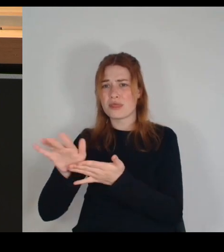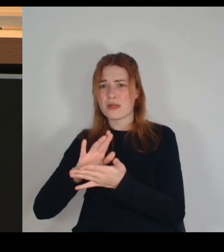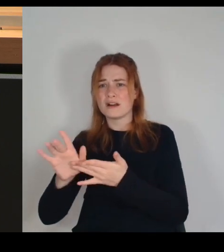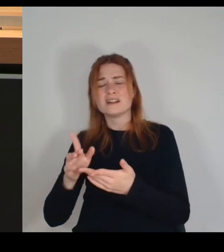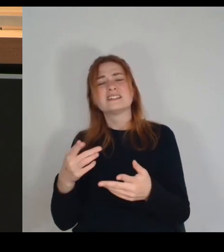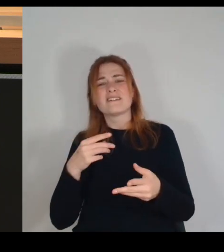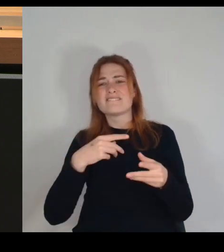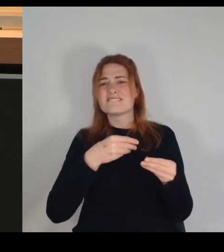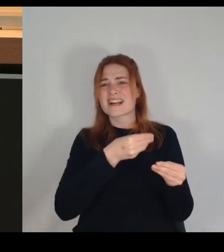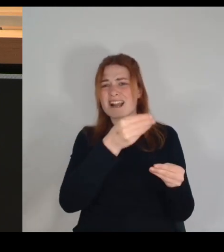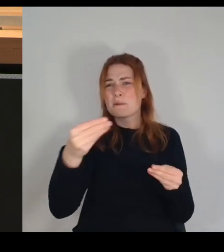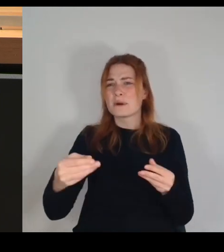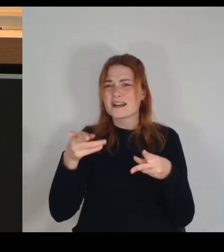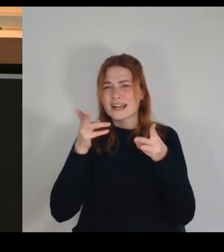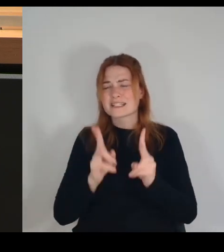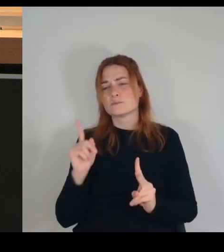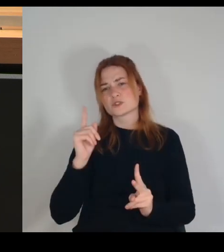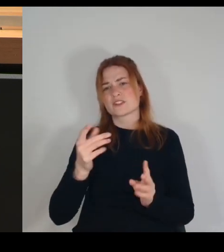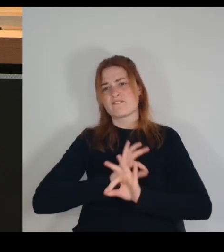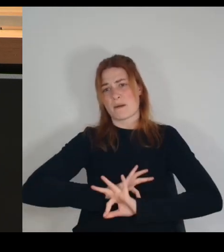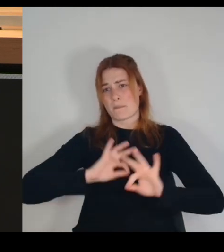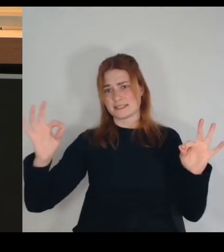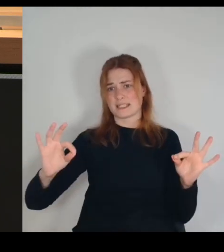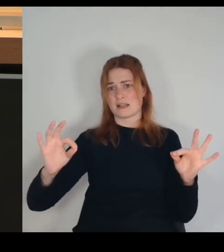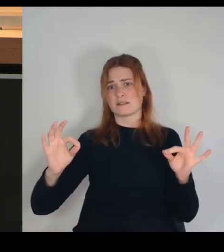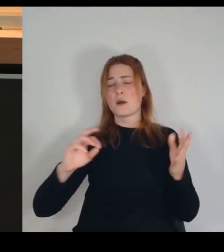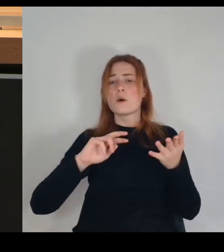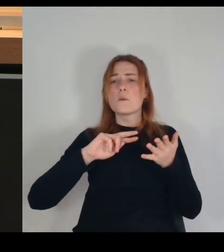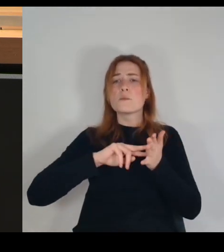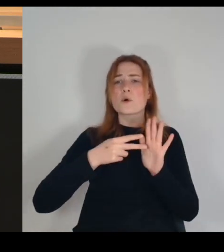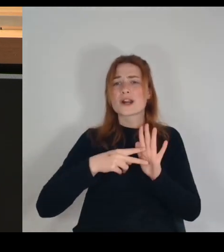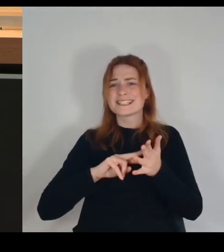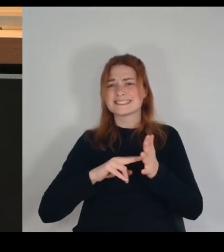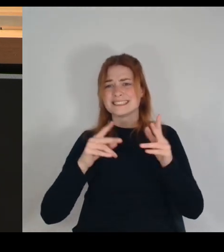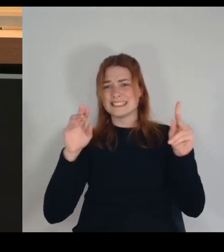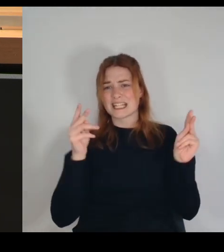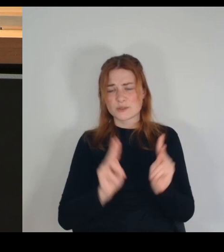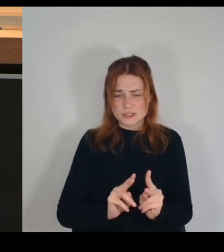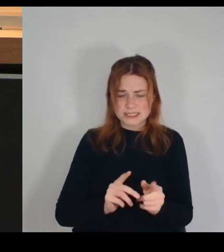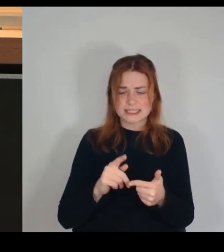ein einheitliches Leistungs verzeichnis für die Schulreinigung haben. Und dann bieten sich auch wieder